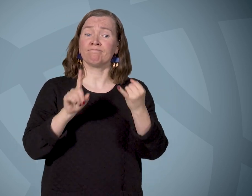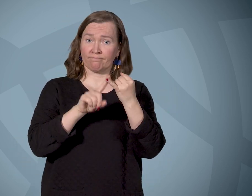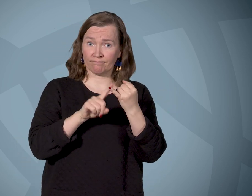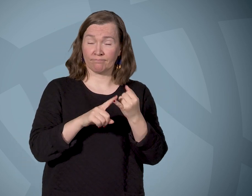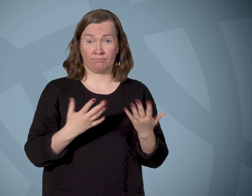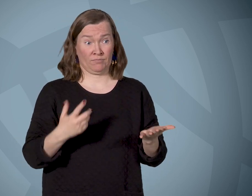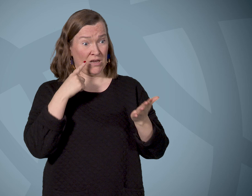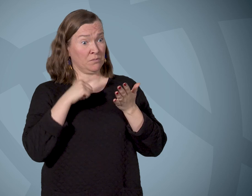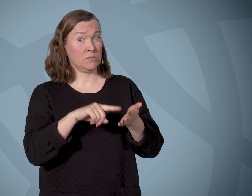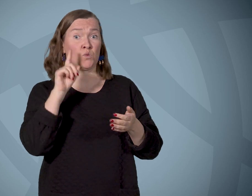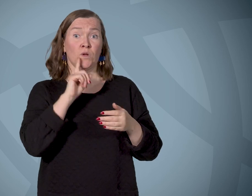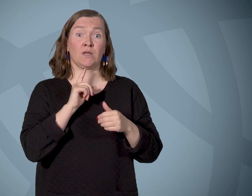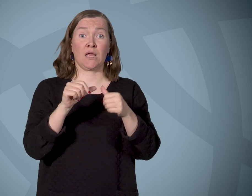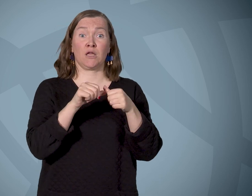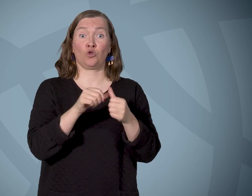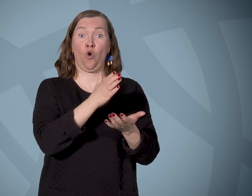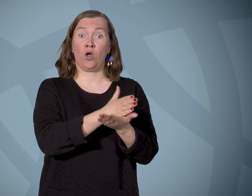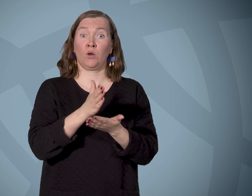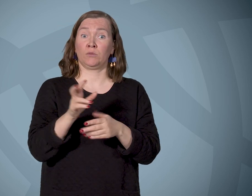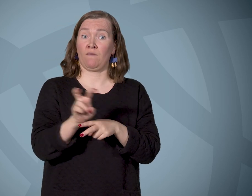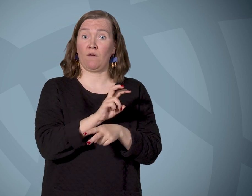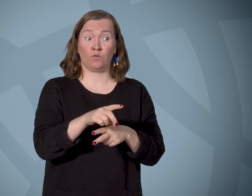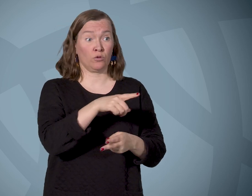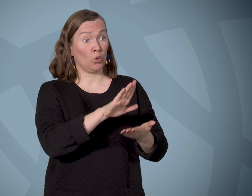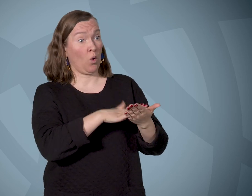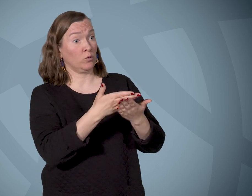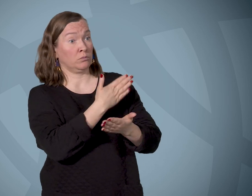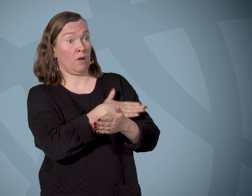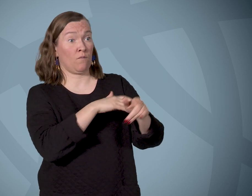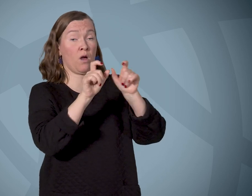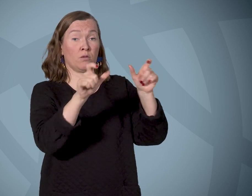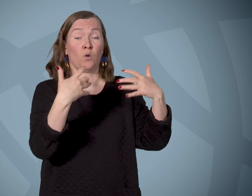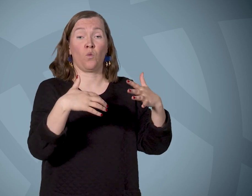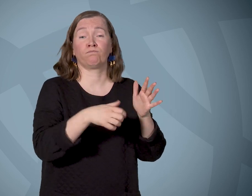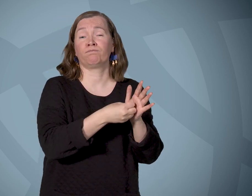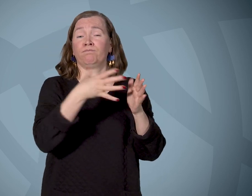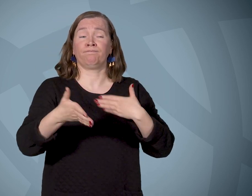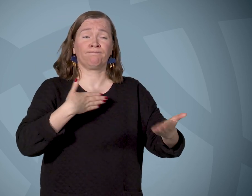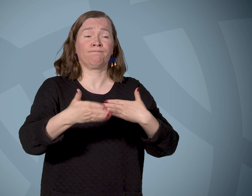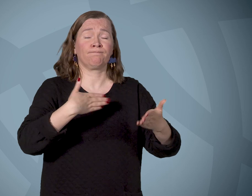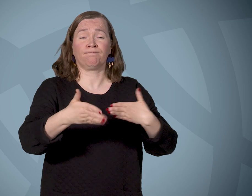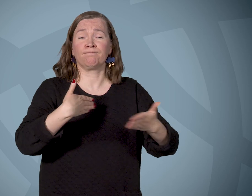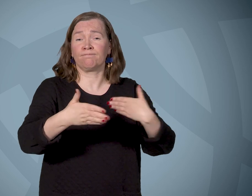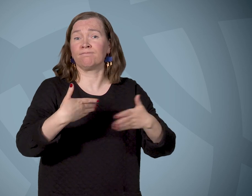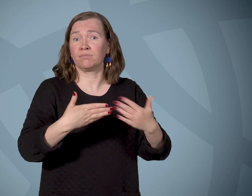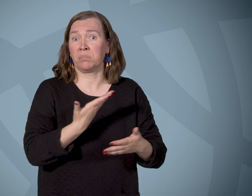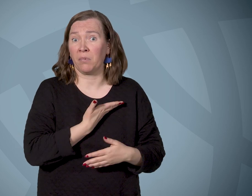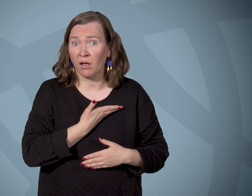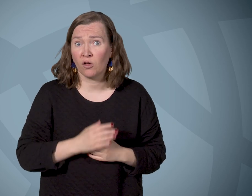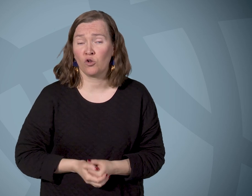Muun muassa Kuurojen Liiton oikeuksienvalvonnassa tulkkauspalvelu teettää jatkuvasti töitä.